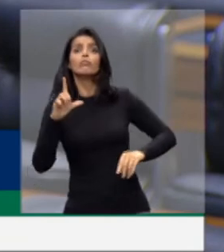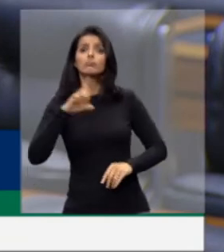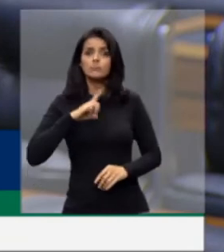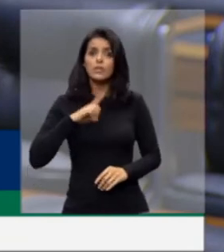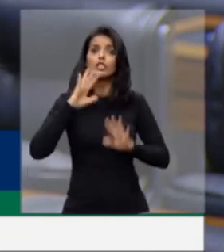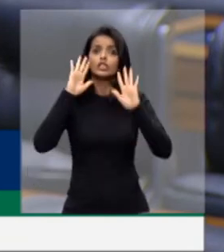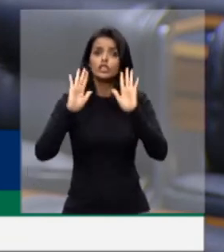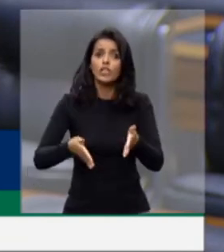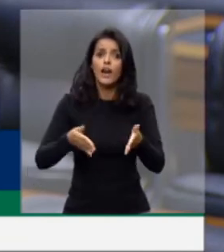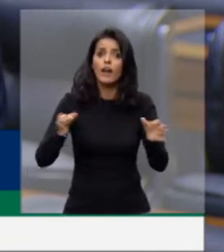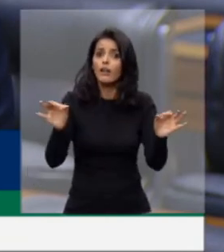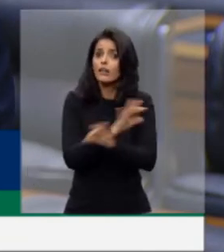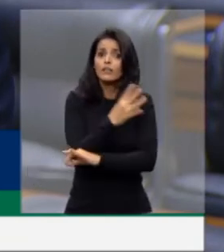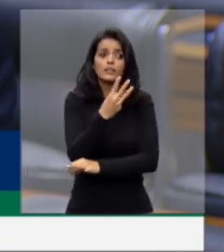VIVEM GRAÇAS A ESSAS NOVAS ENERGIAS QUE PRECISAM SER